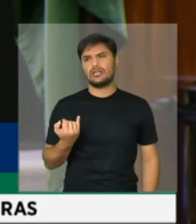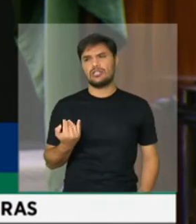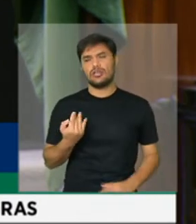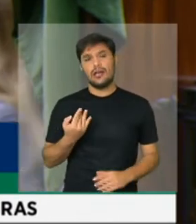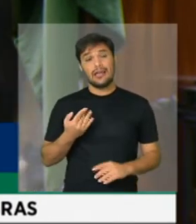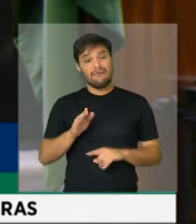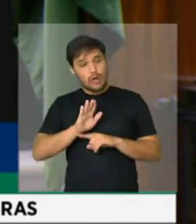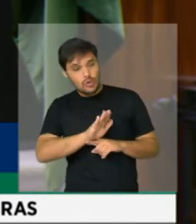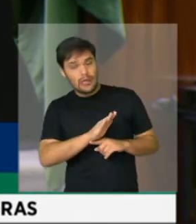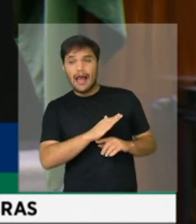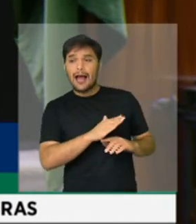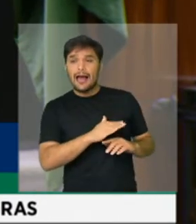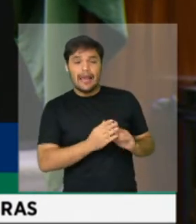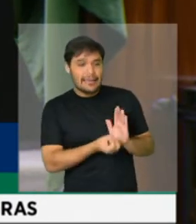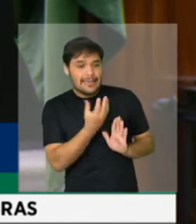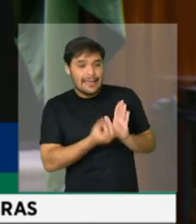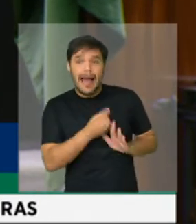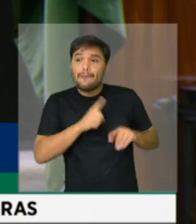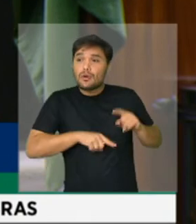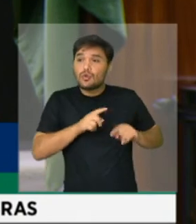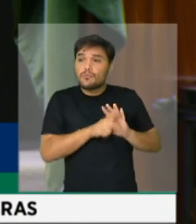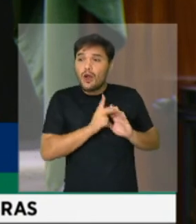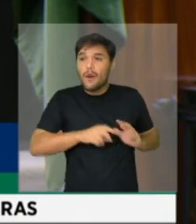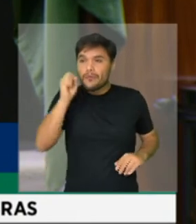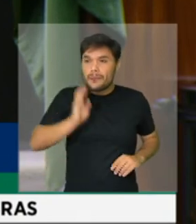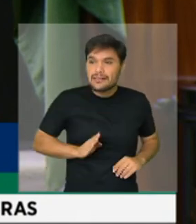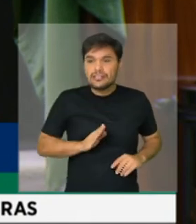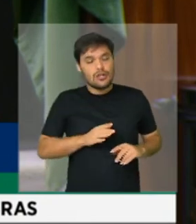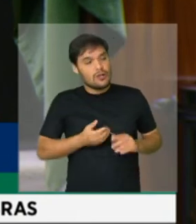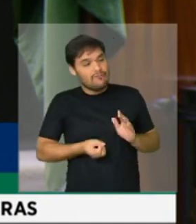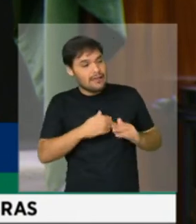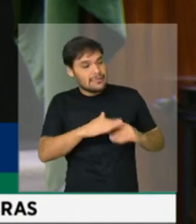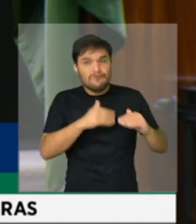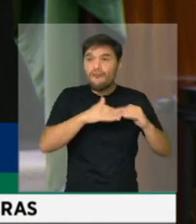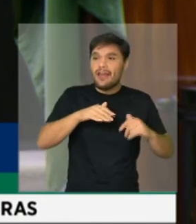ESTRATÉGICA DO PONTO DE VISTA DE DESENVOLVER CONTEÚDOS NACIONAIS, DESENVOLVIMENTO DAS REGIÕES, OLHA A SITUAÇÃO NO